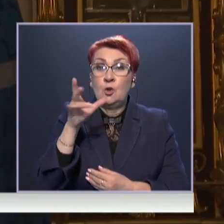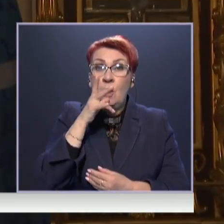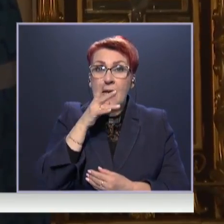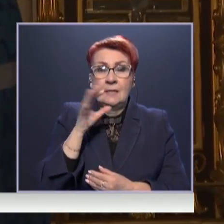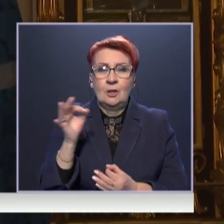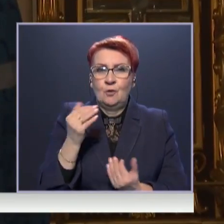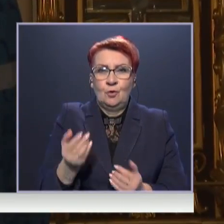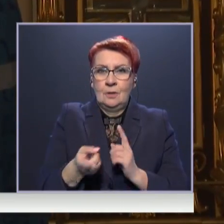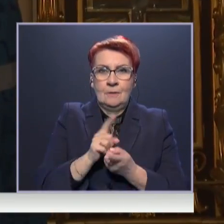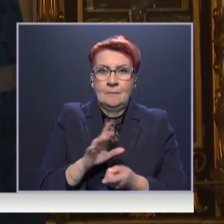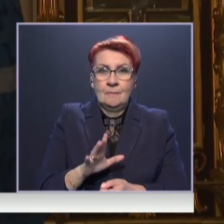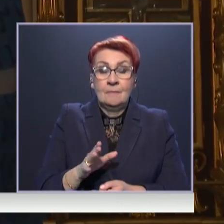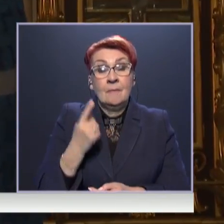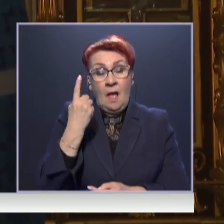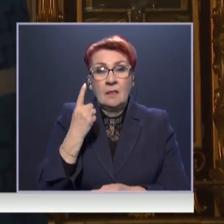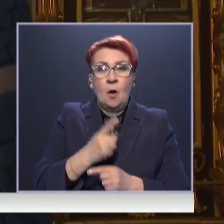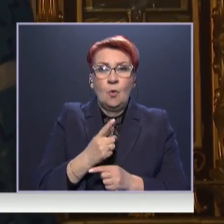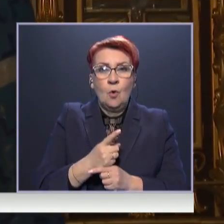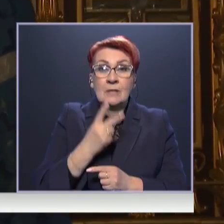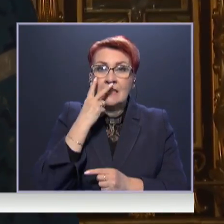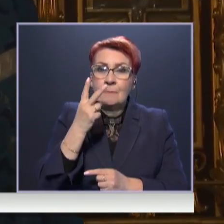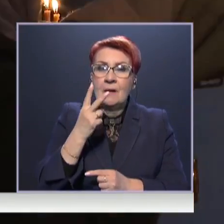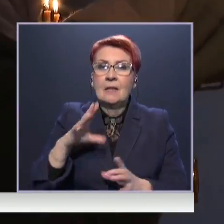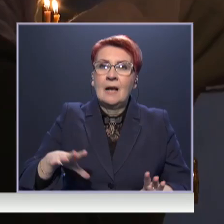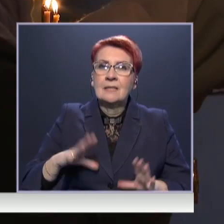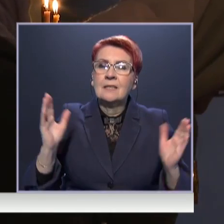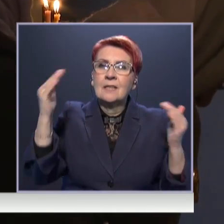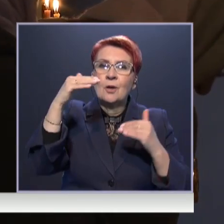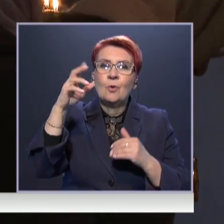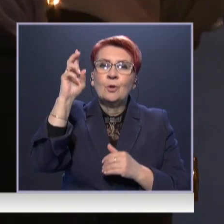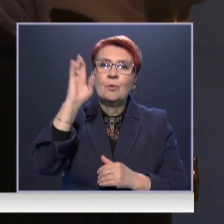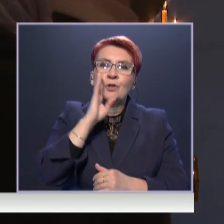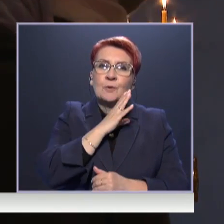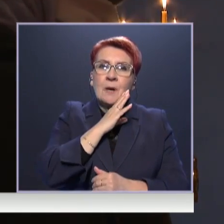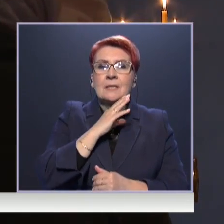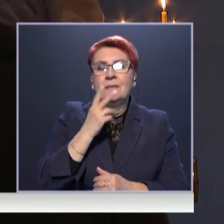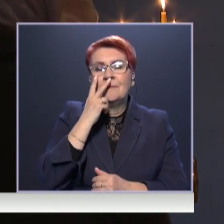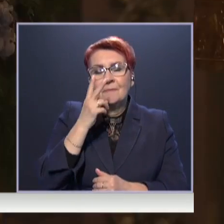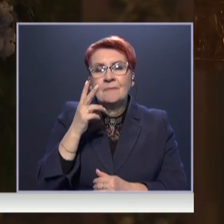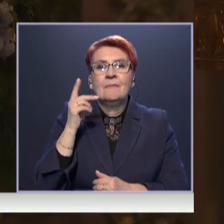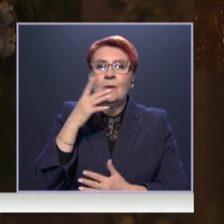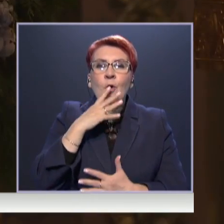одной общей угрозы А смотря на Казанский образ чувствуется особая любовь Божьей матери к России Богородица остается